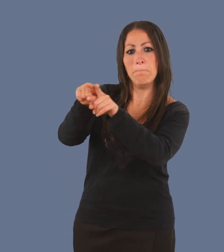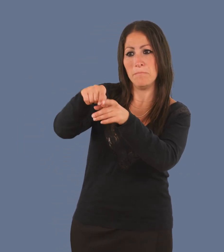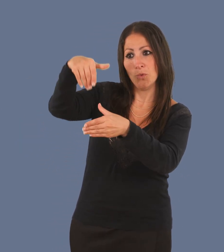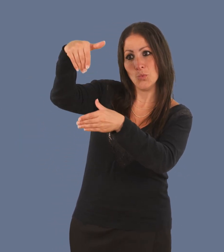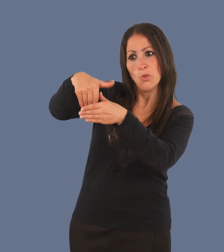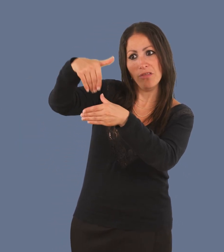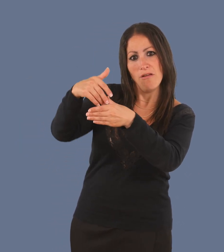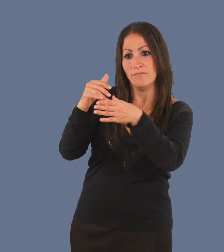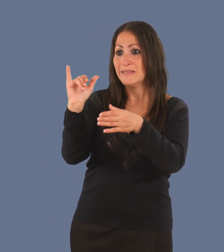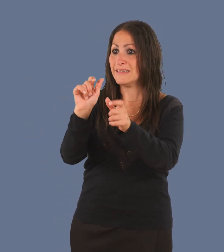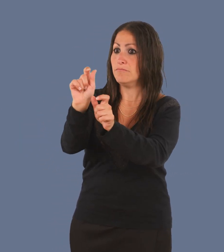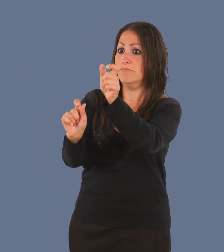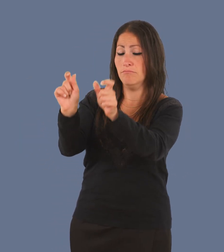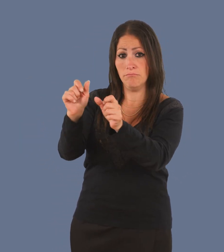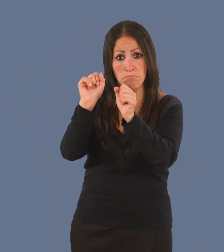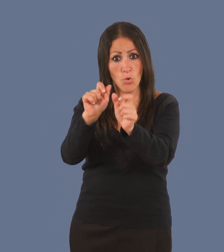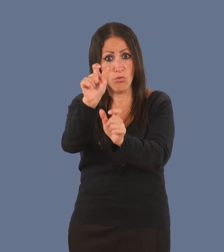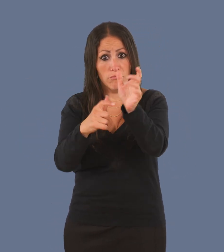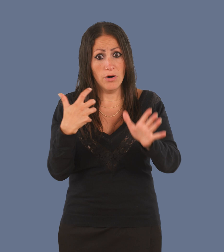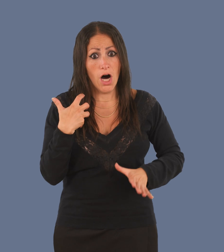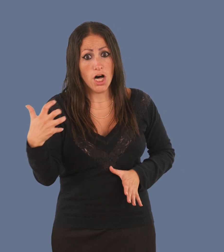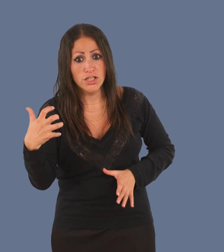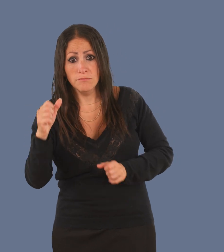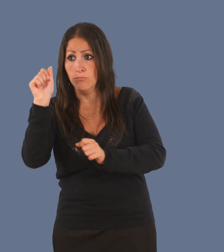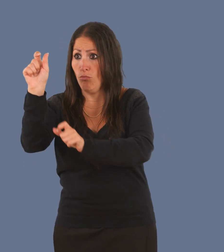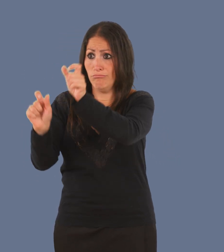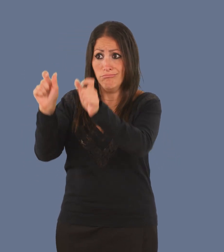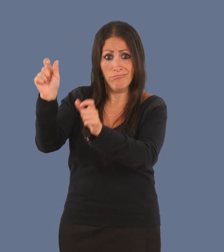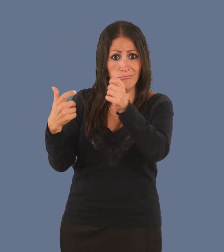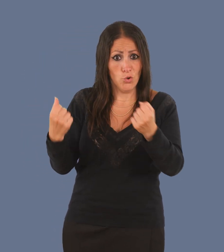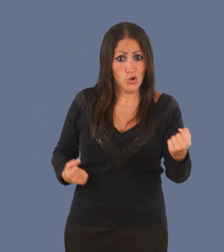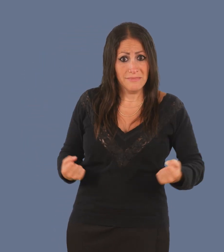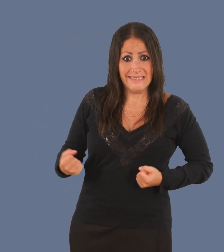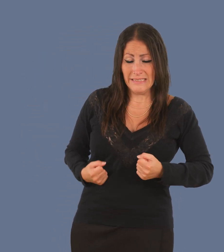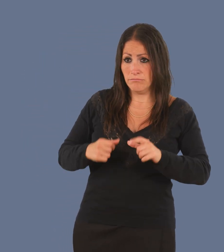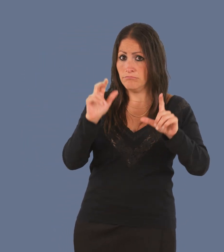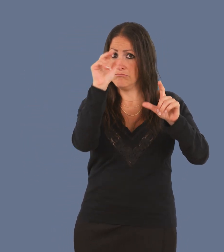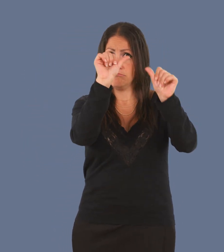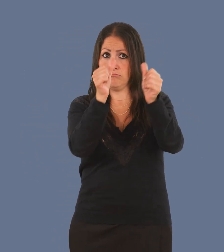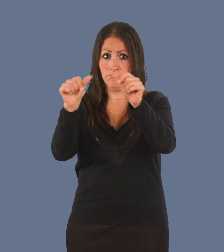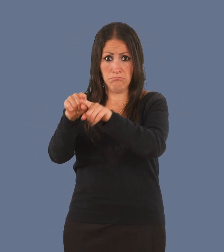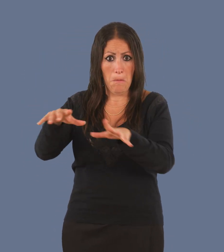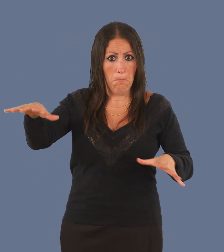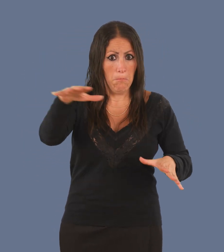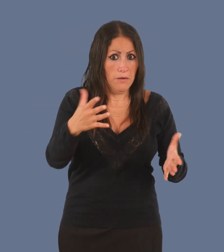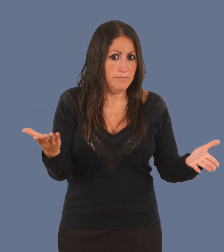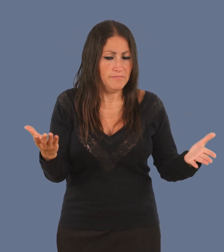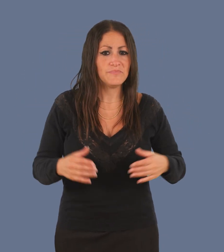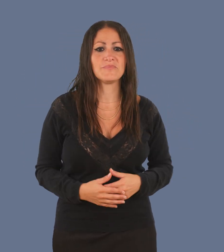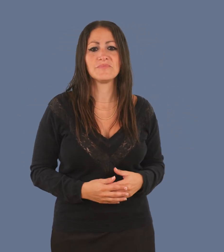qui confère aux rentiers et aux domestiques la même silhouette.